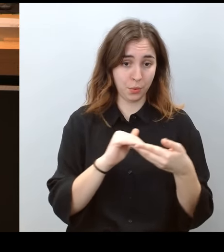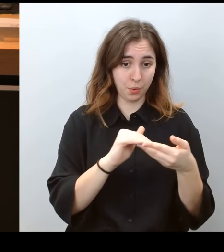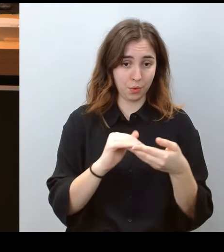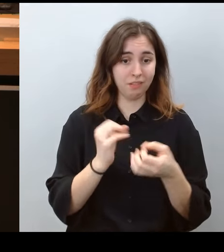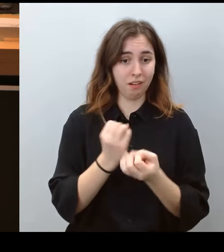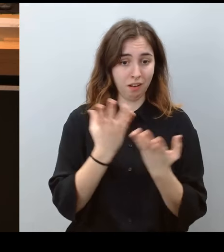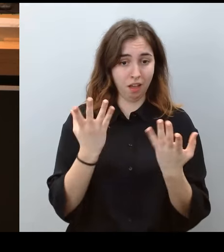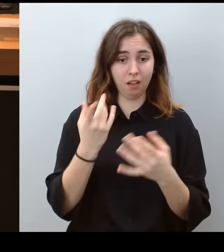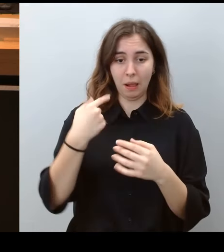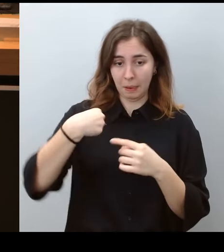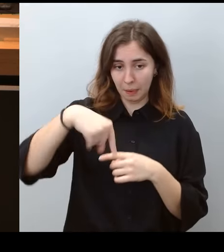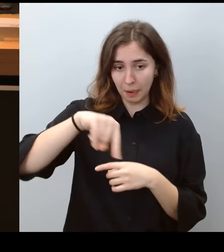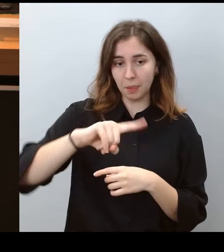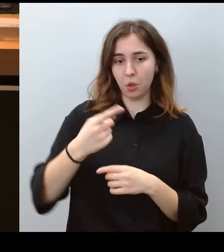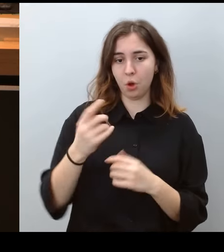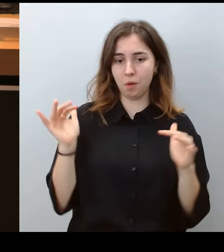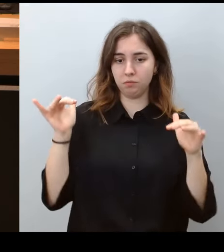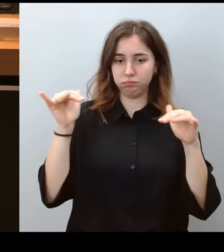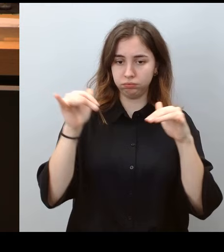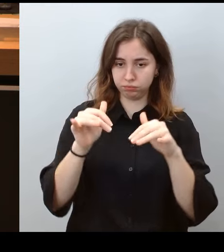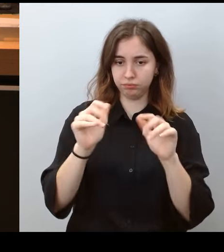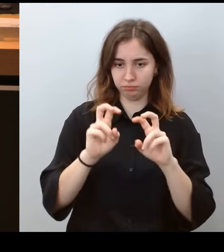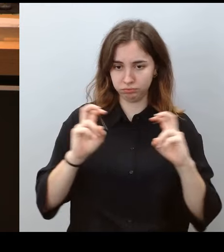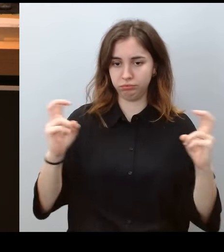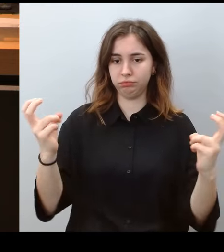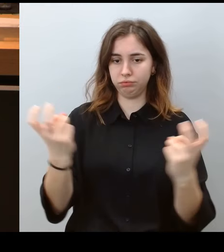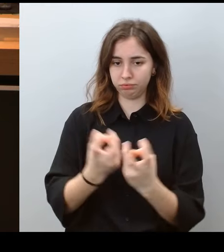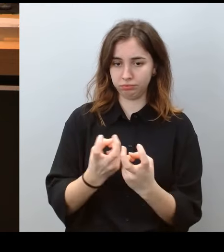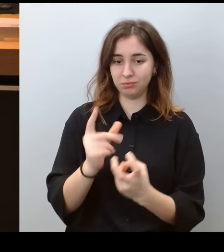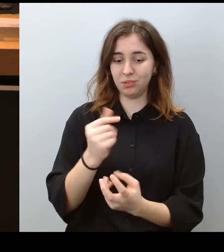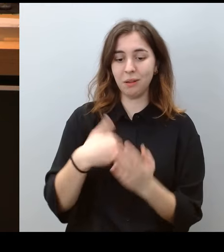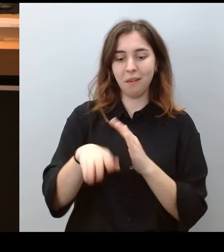dauerhafte, unbürokratische und verlässliche Lösung